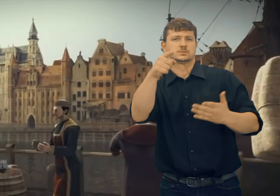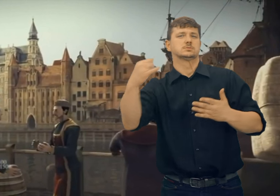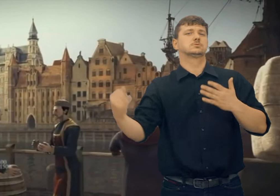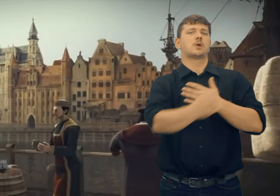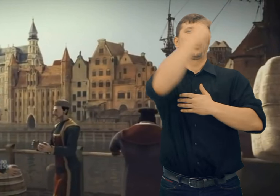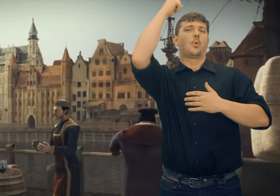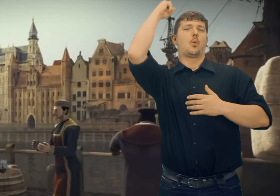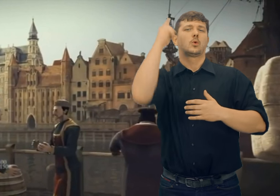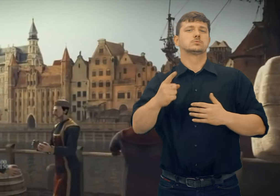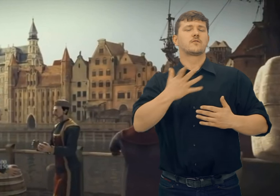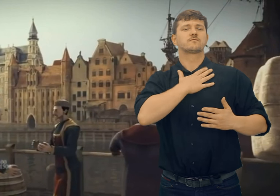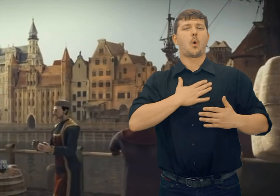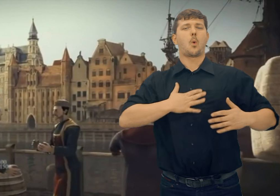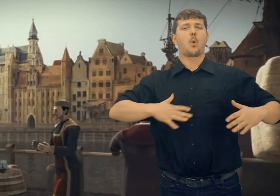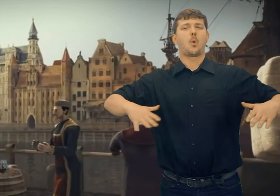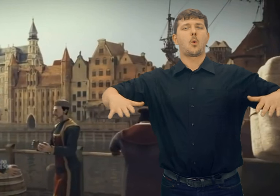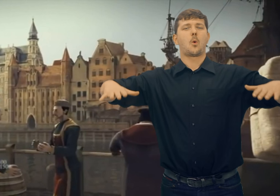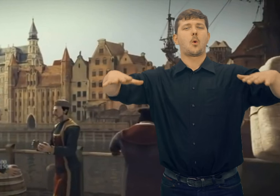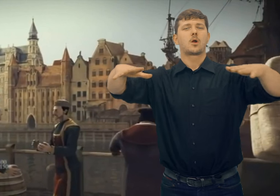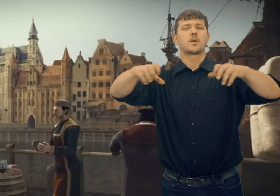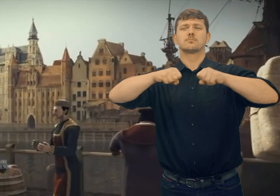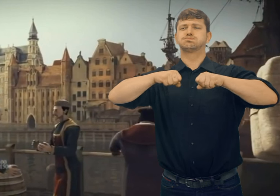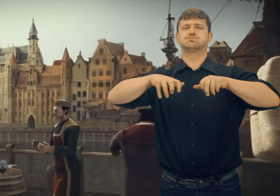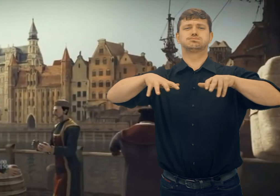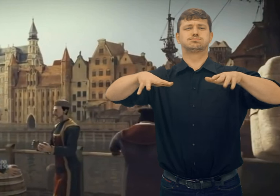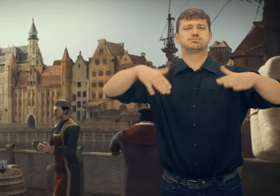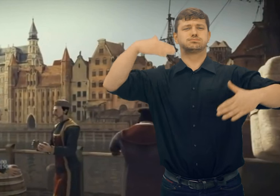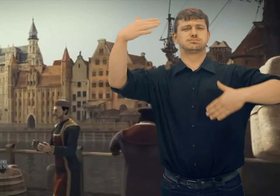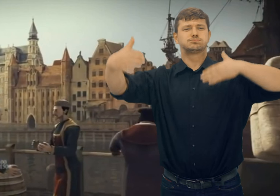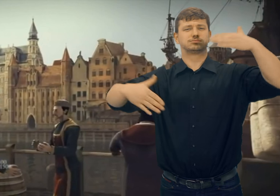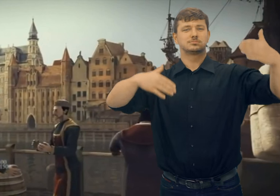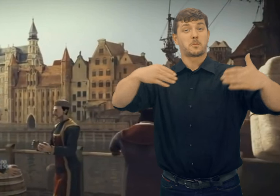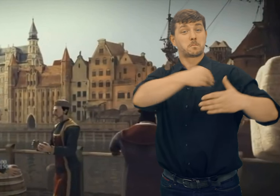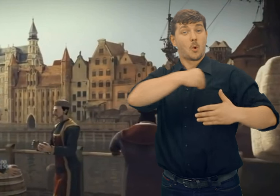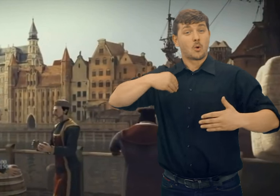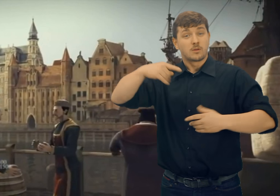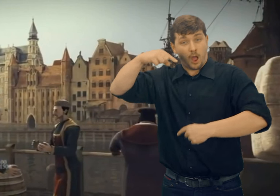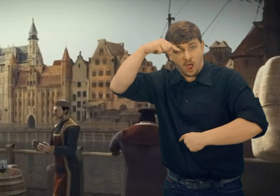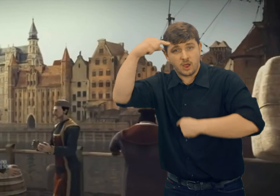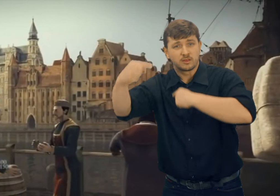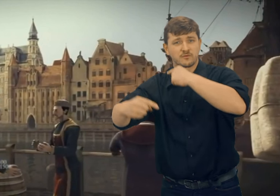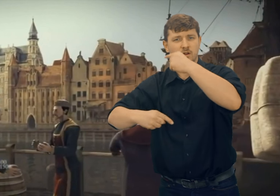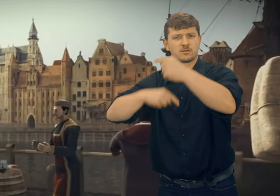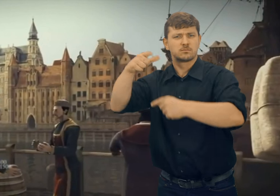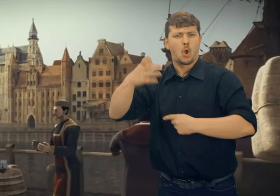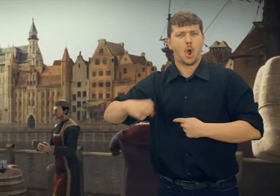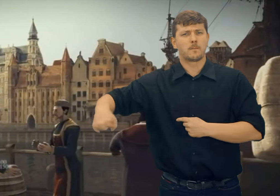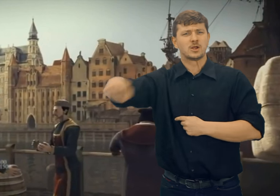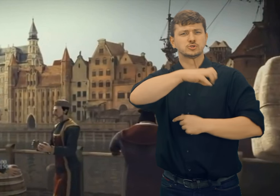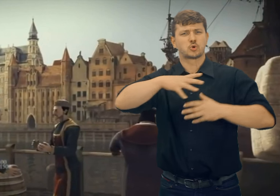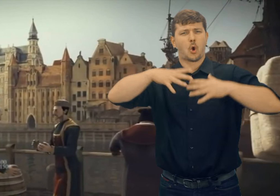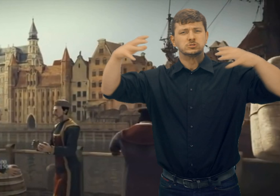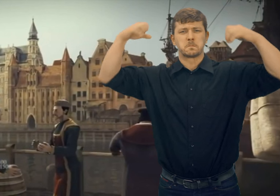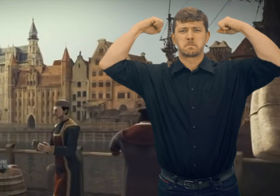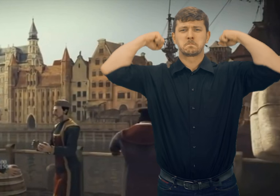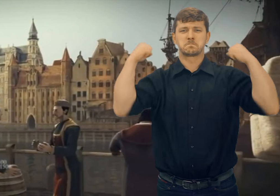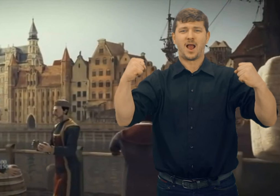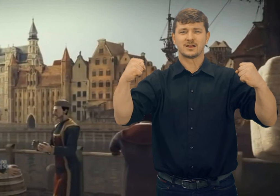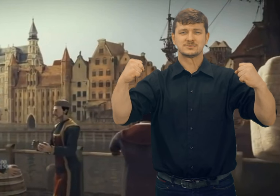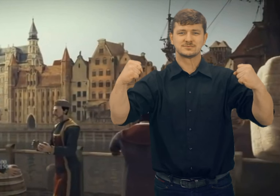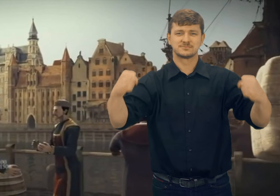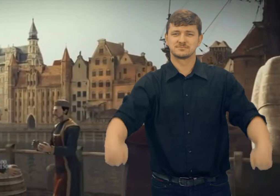Ein Jahrhundert herrschte Wohlstand und breitete sich aus. Polen hatte sich zu einer europäischen Großmacht entwickelt.